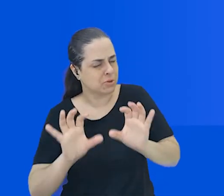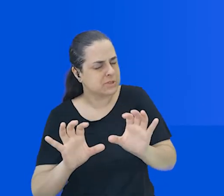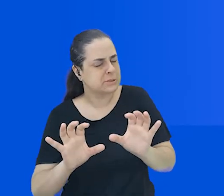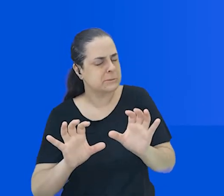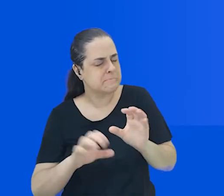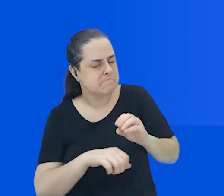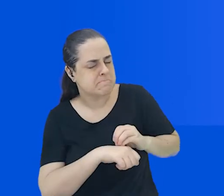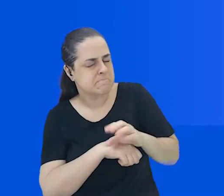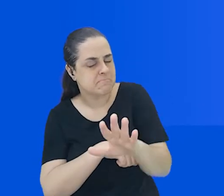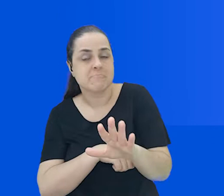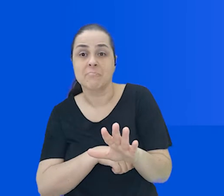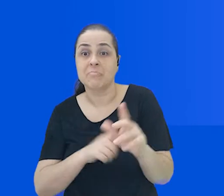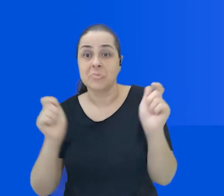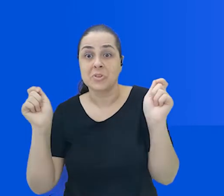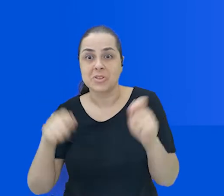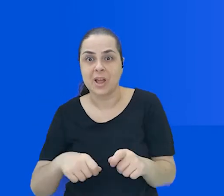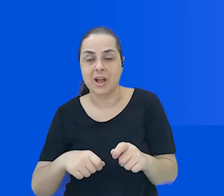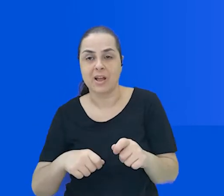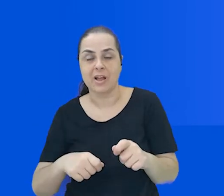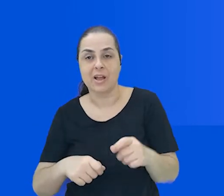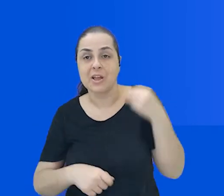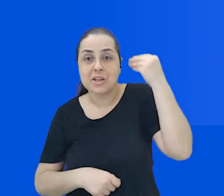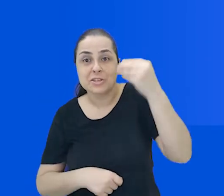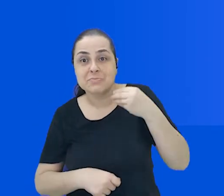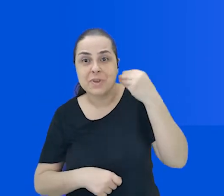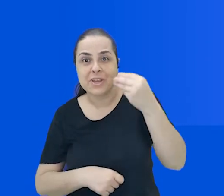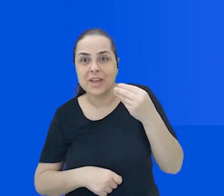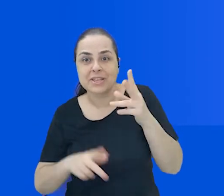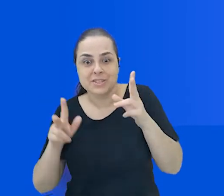essa possibilidade da gente se emprestar experiências de vida.